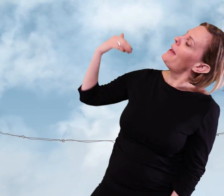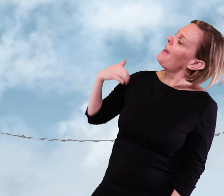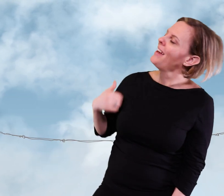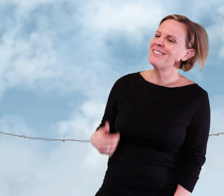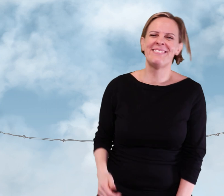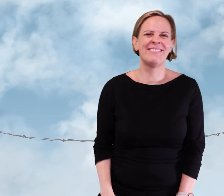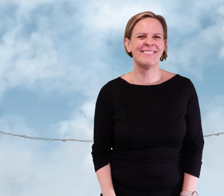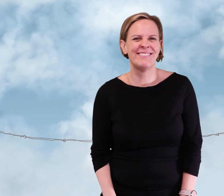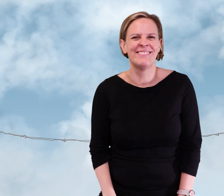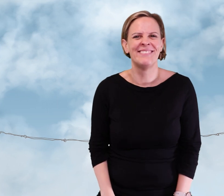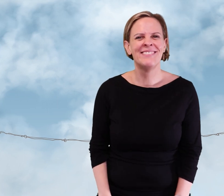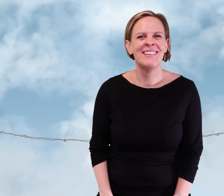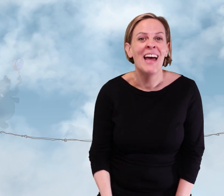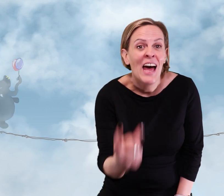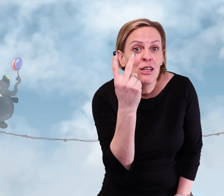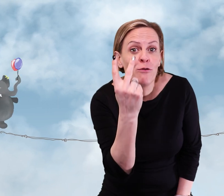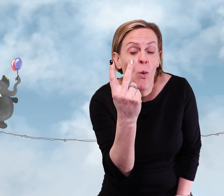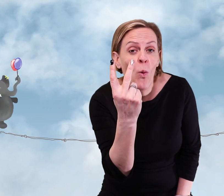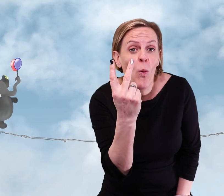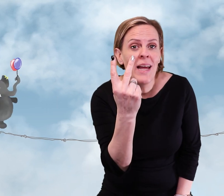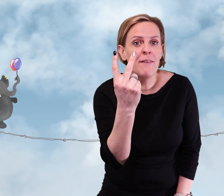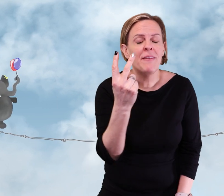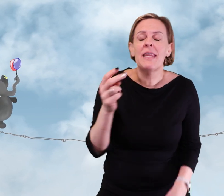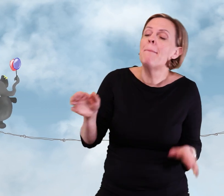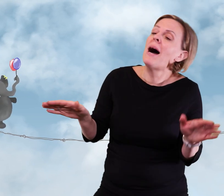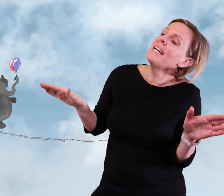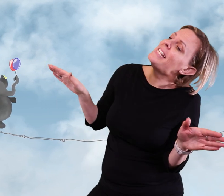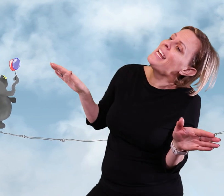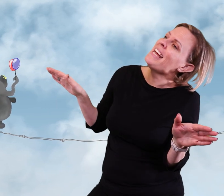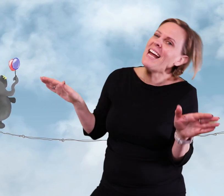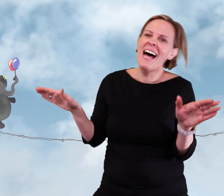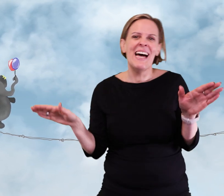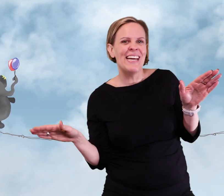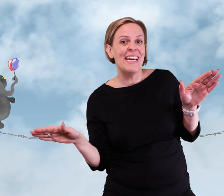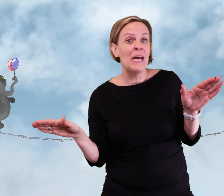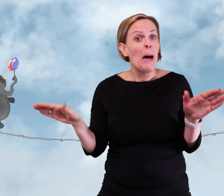kom med två elefanter balanserade